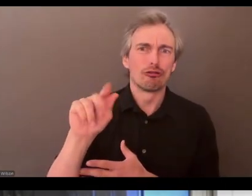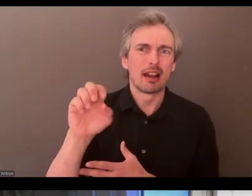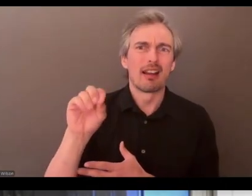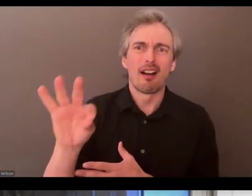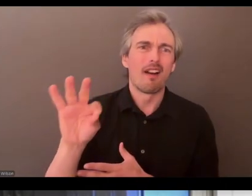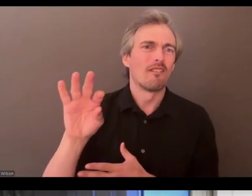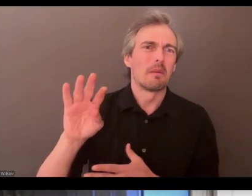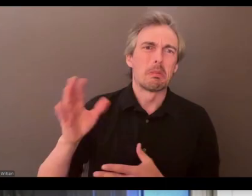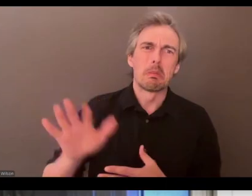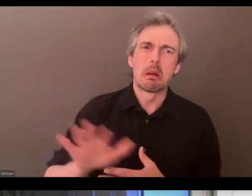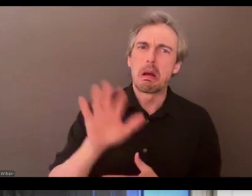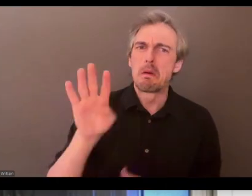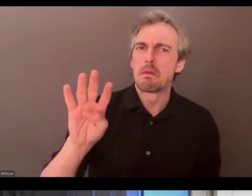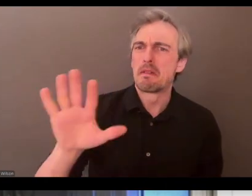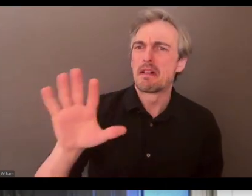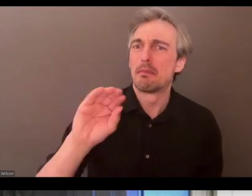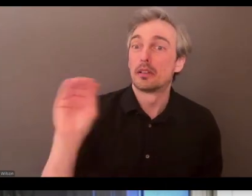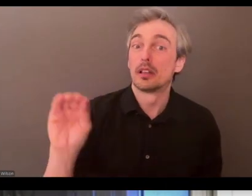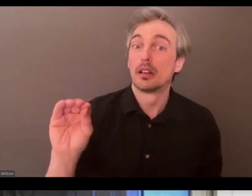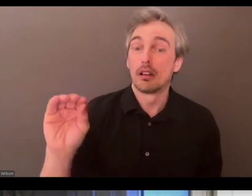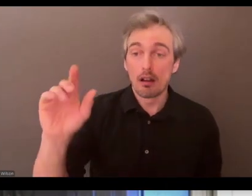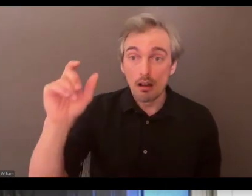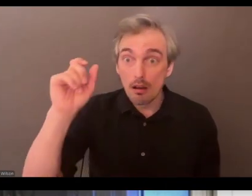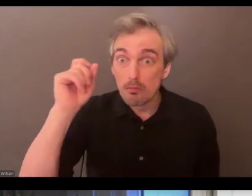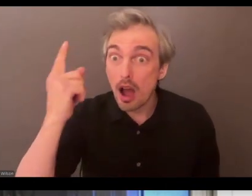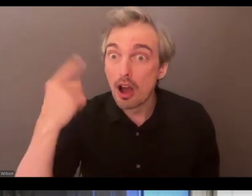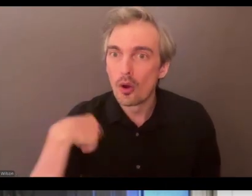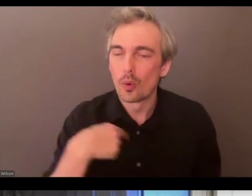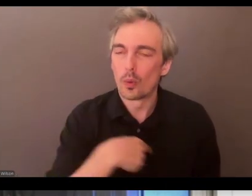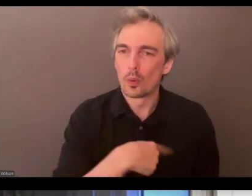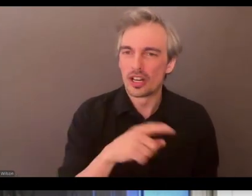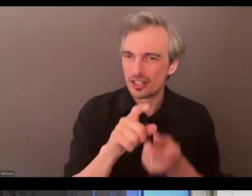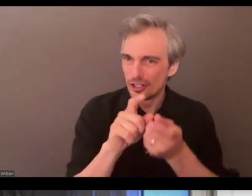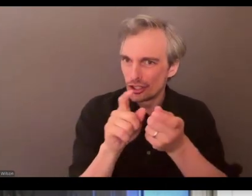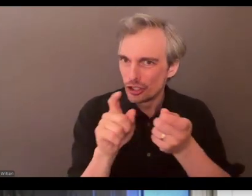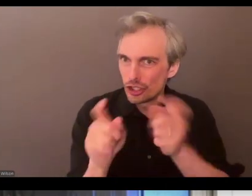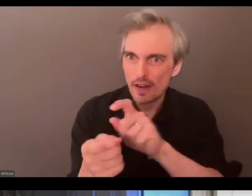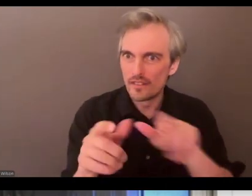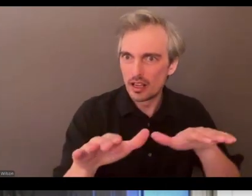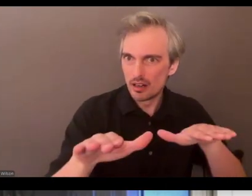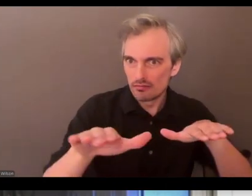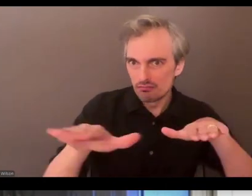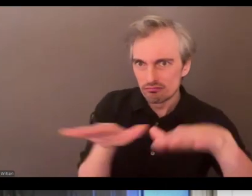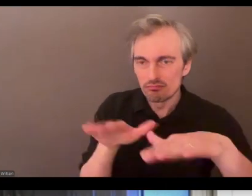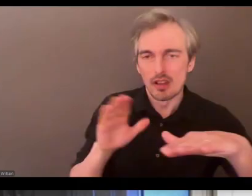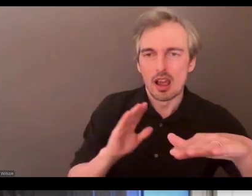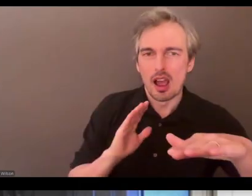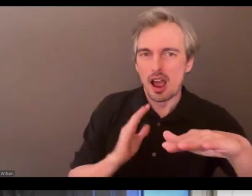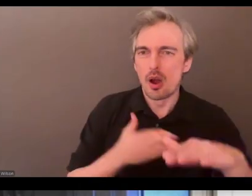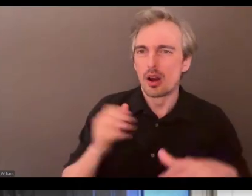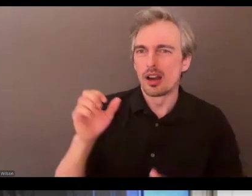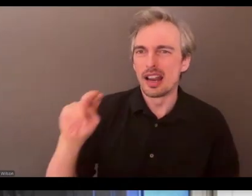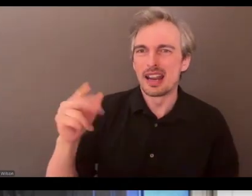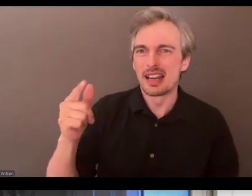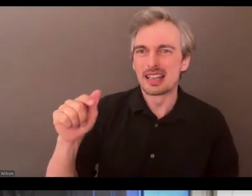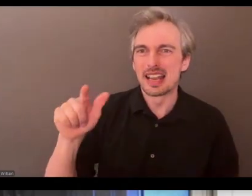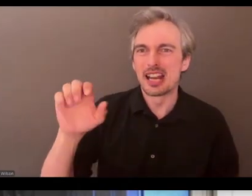そして、私たちが何をしたのか、それがどのように して組織内で変化をもたらしたのかを説明します。